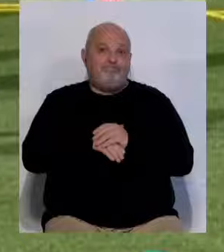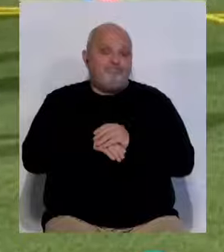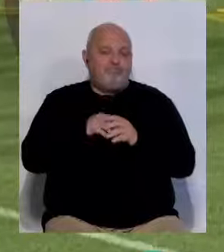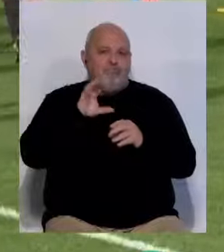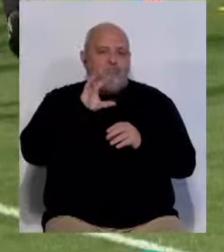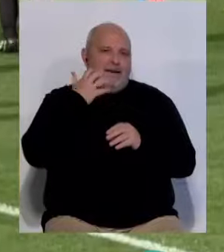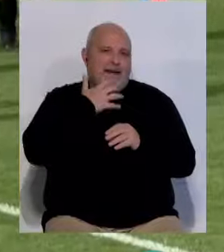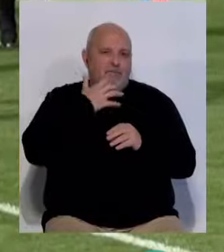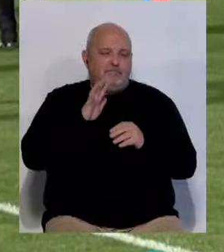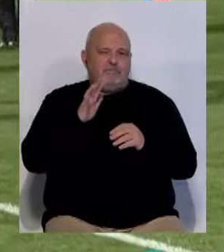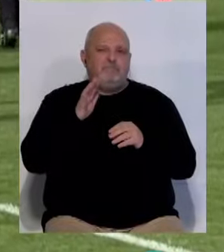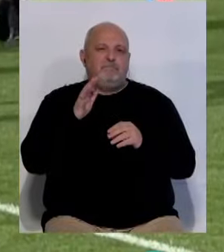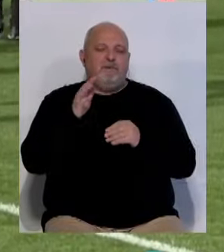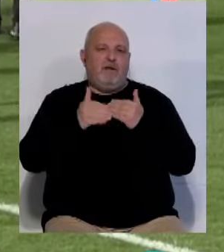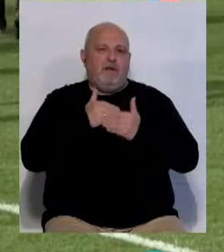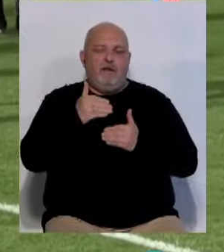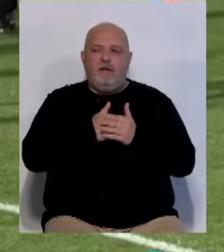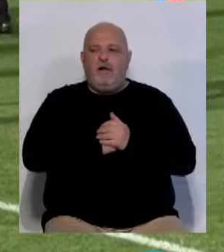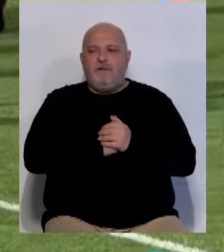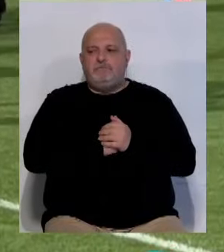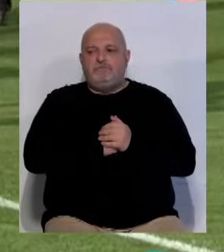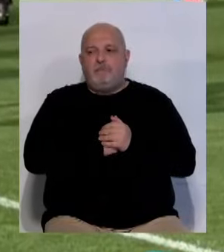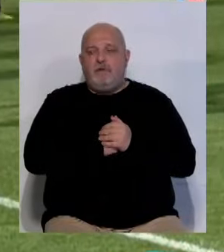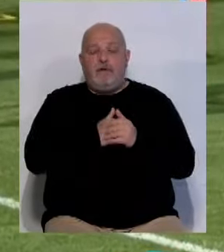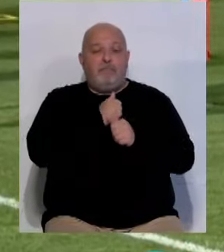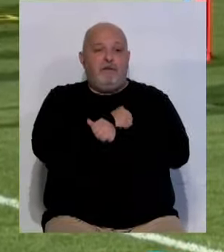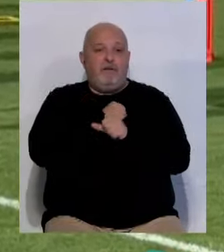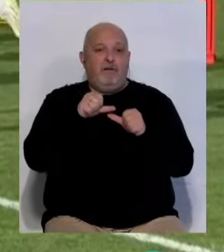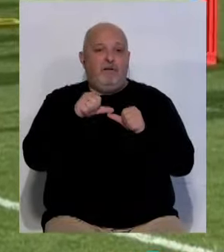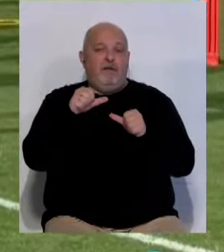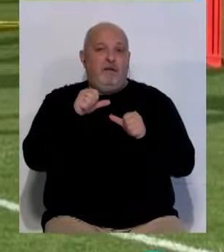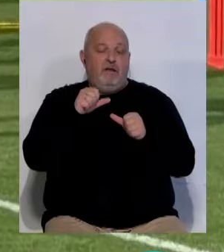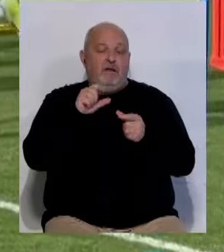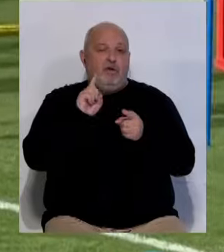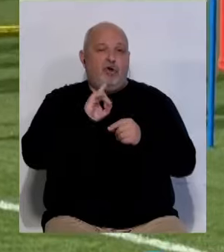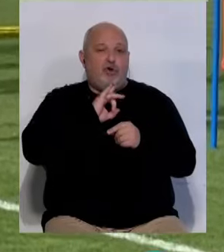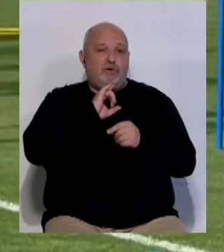de ser un futbolista diferencial en esta plantilla Sí pero espero que ese descontento no sea a nivel